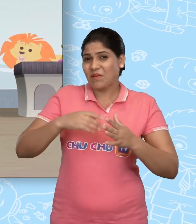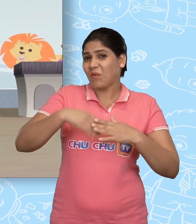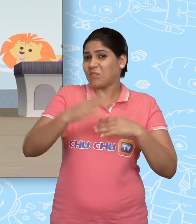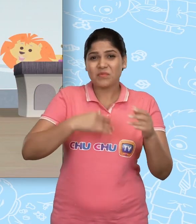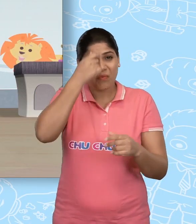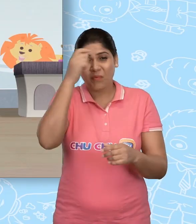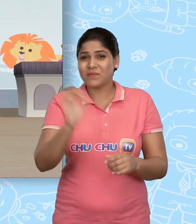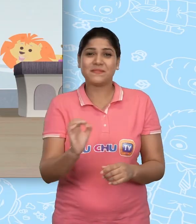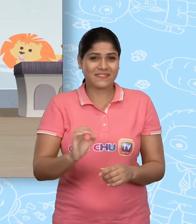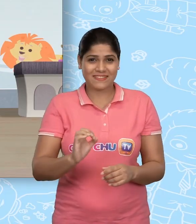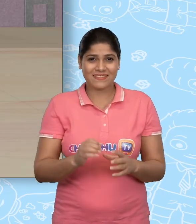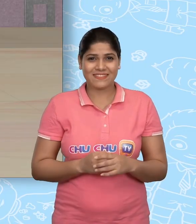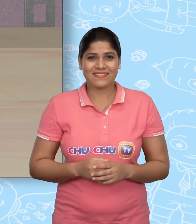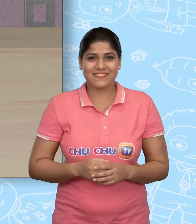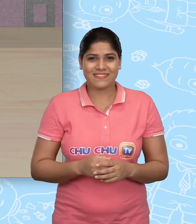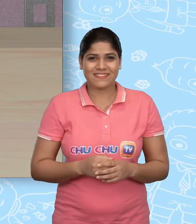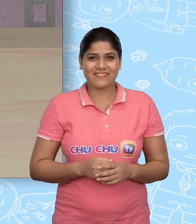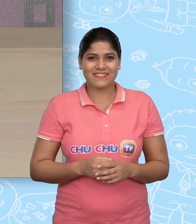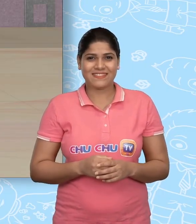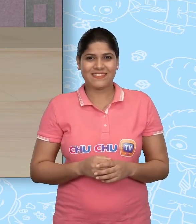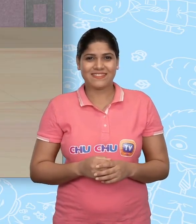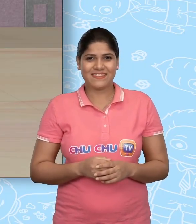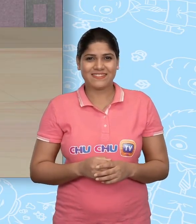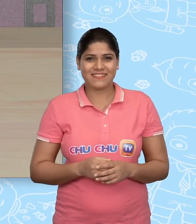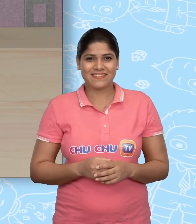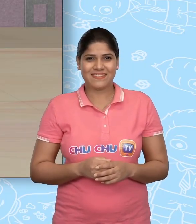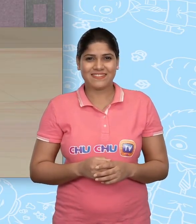अब मुझे लिखने मे कभी भी कोई परेशनी नहीं होगी।